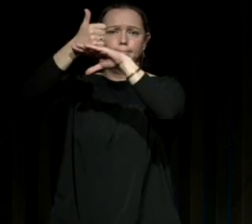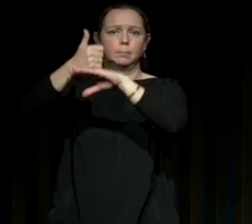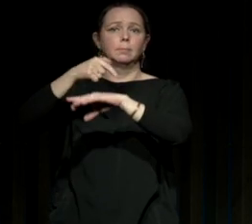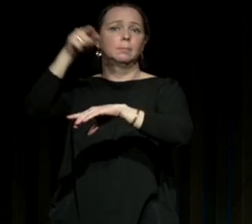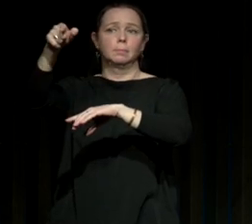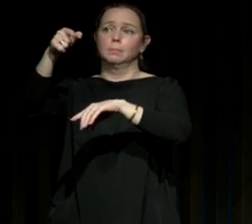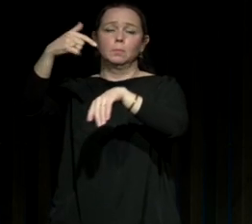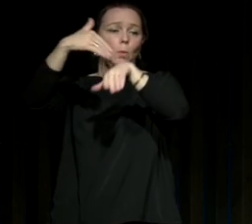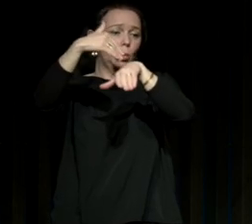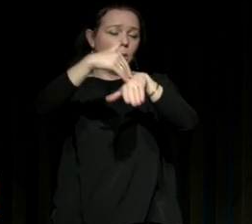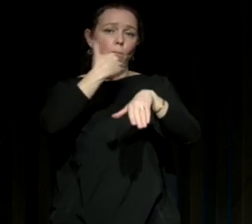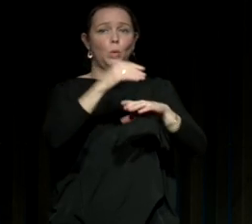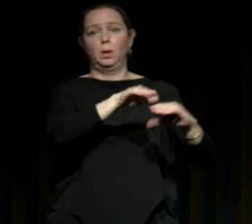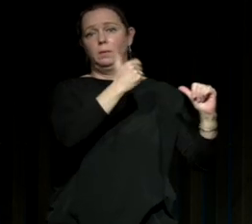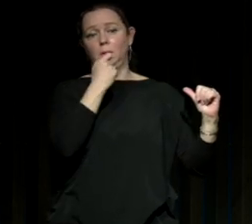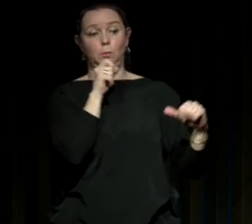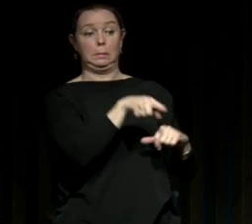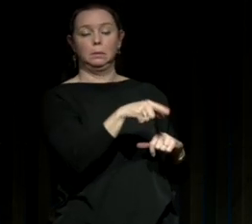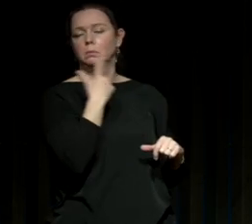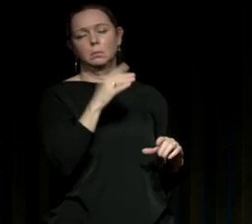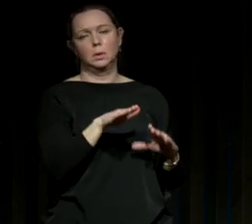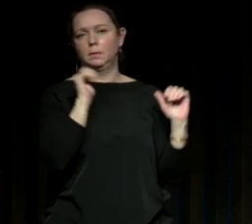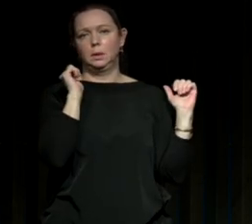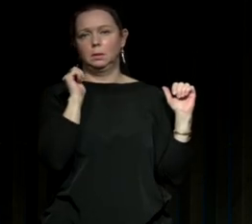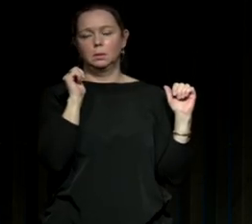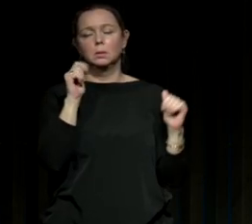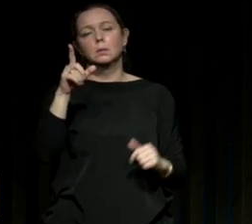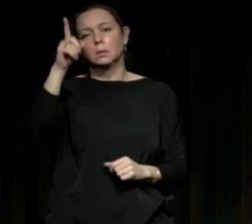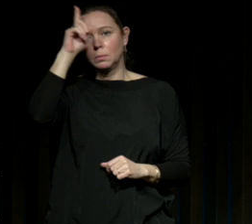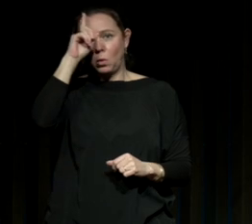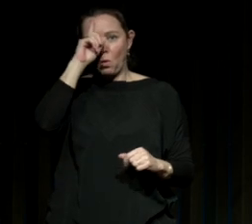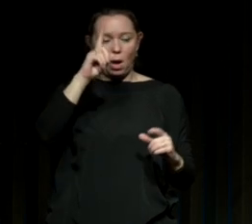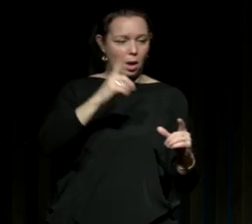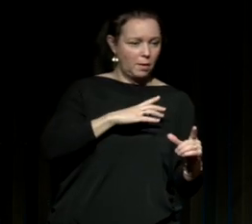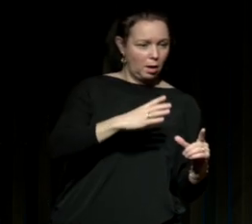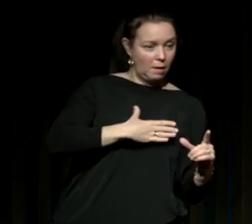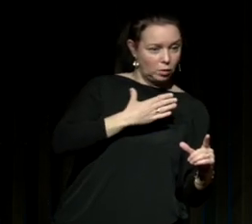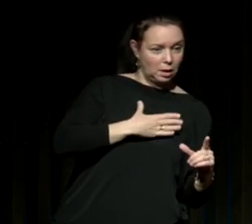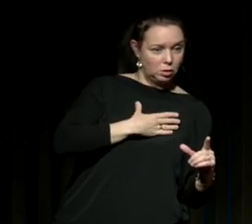de prendre ce médicament parce que le rapport bénéfice risque n'est finalement aux bénéfices